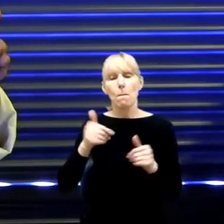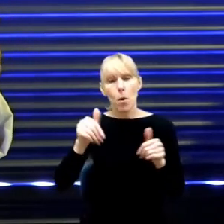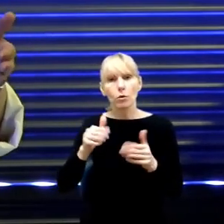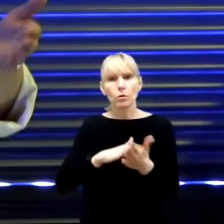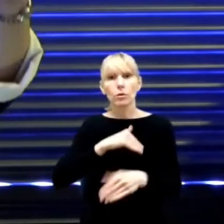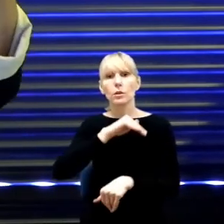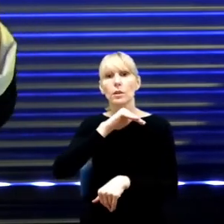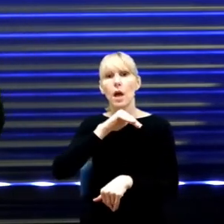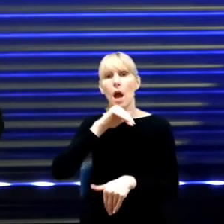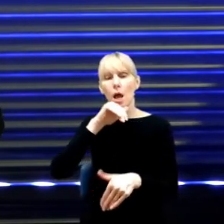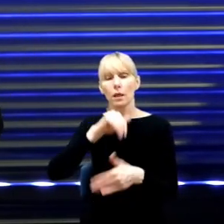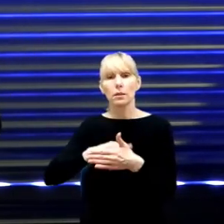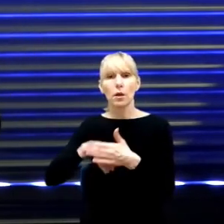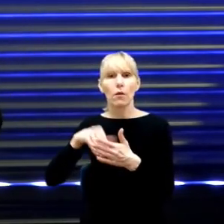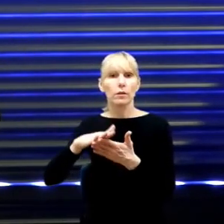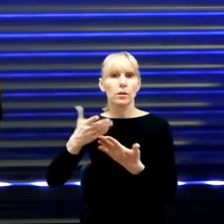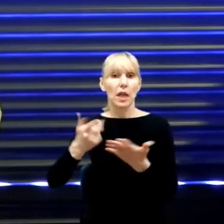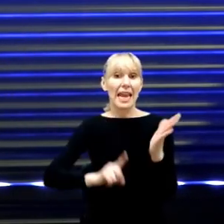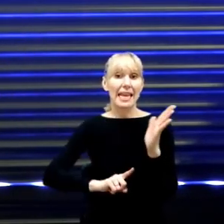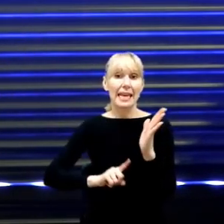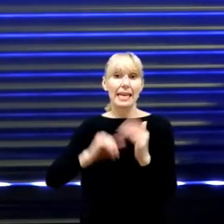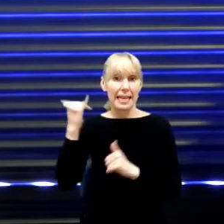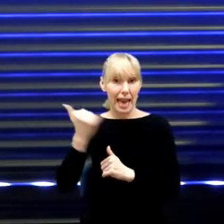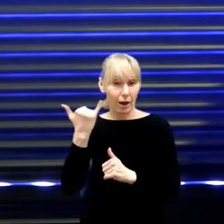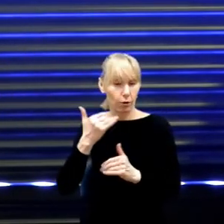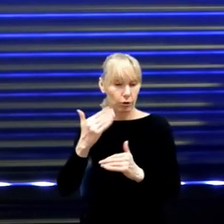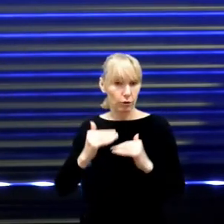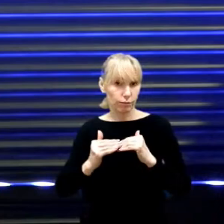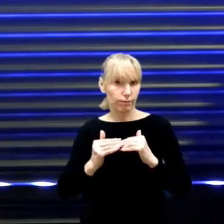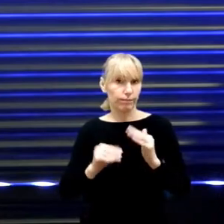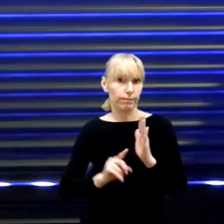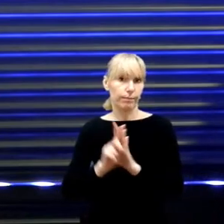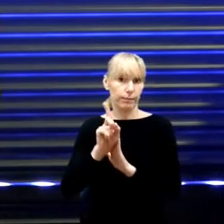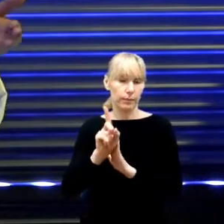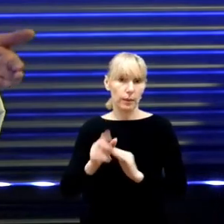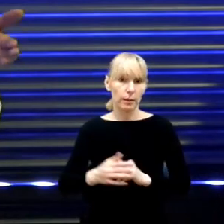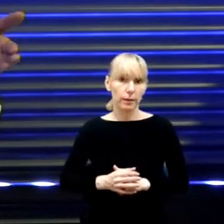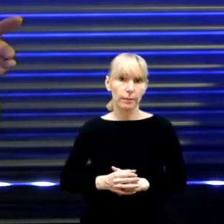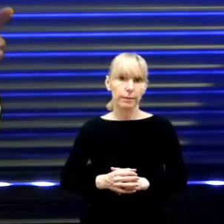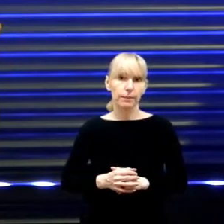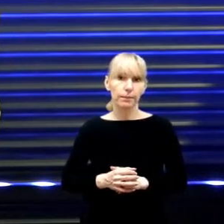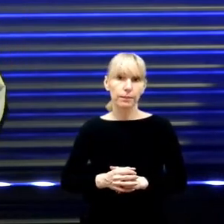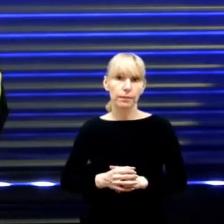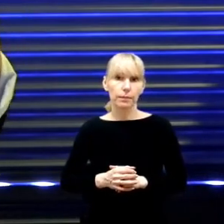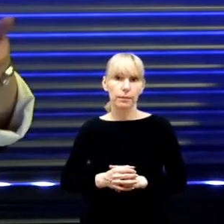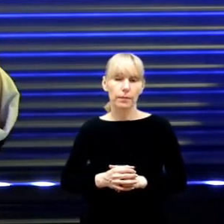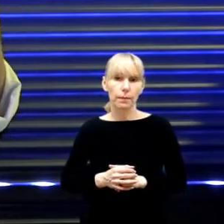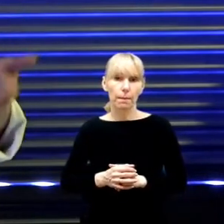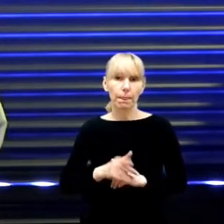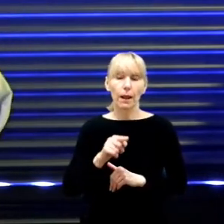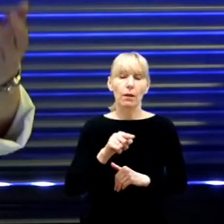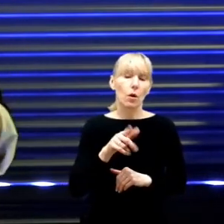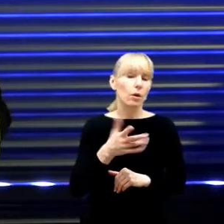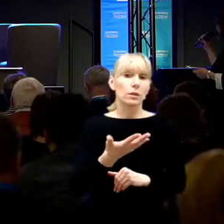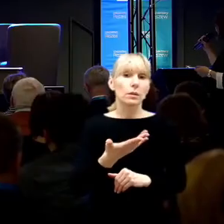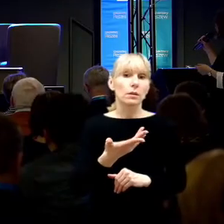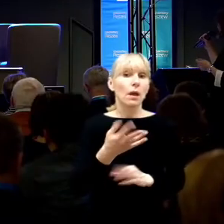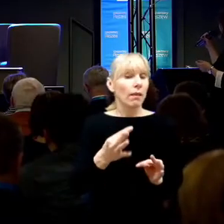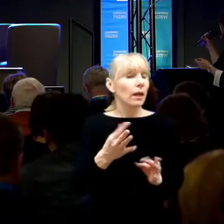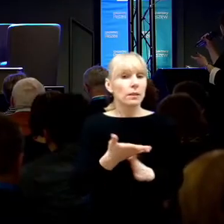Zmiana tego na wyższe normy nie poprawi i pato-developerka nie zniknie, więc to jest takie po prostu, no mamy taką